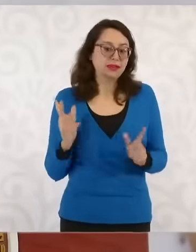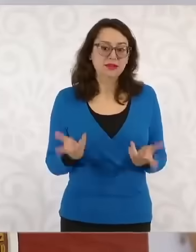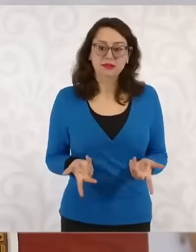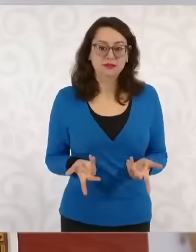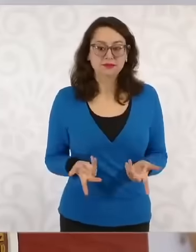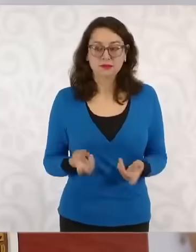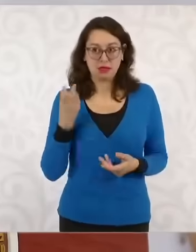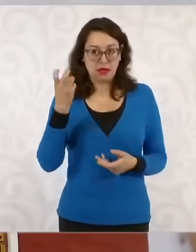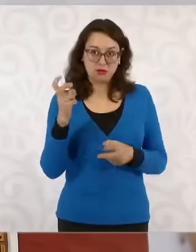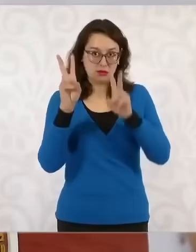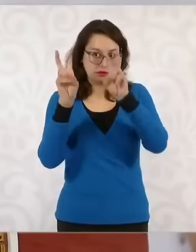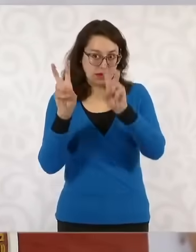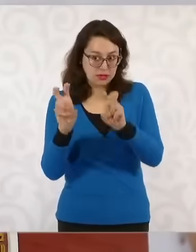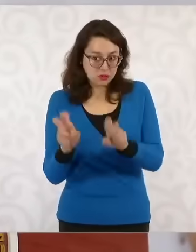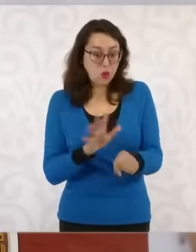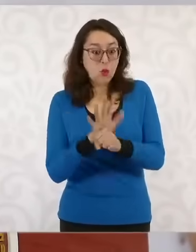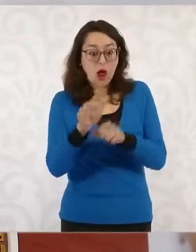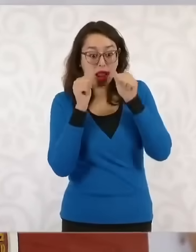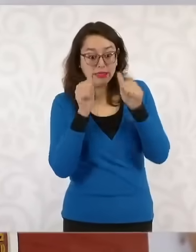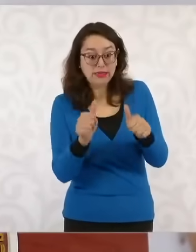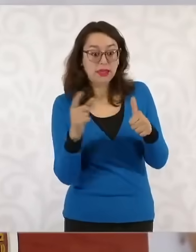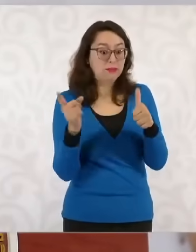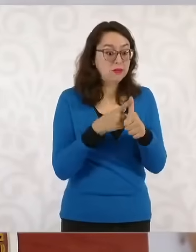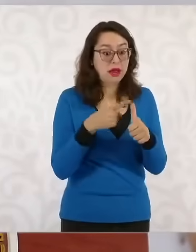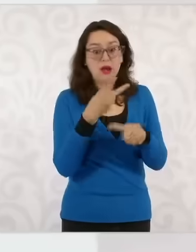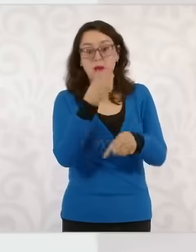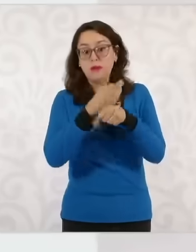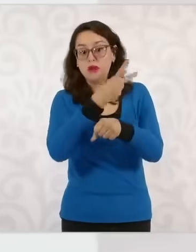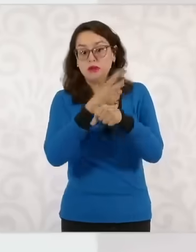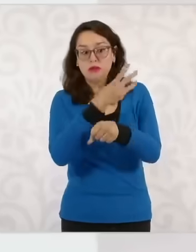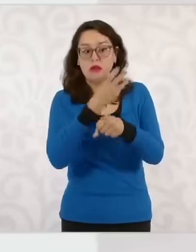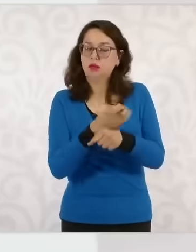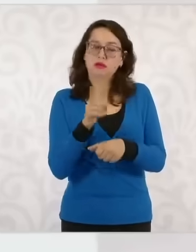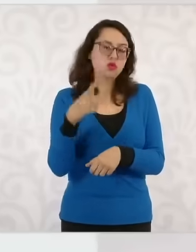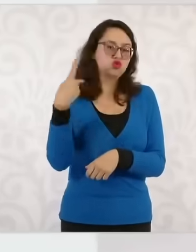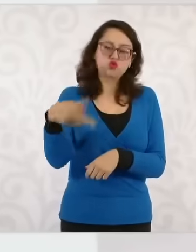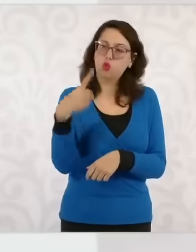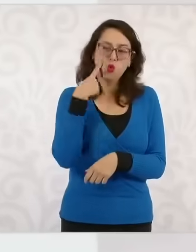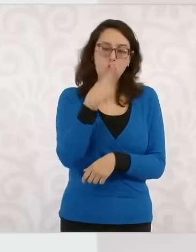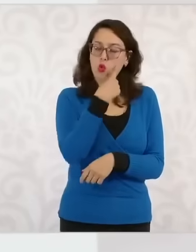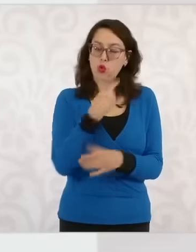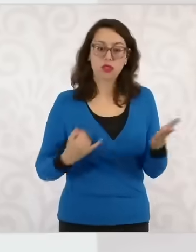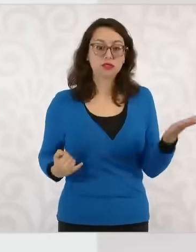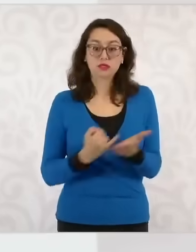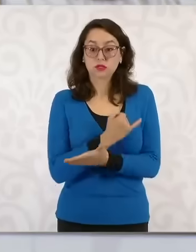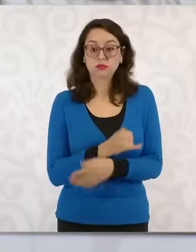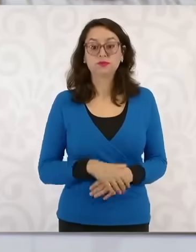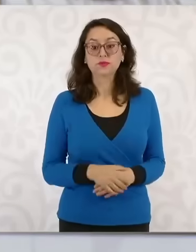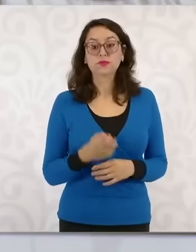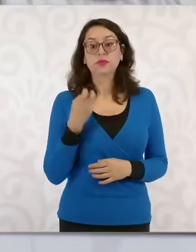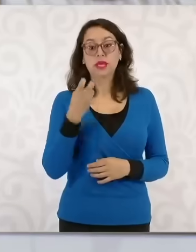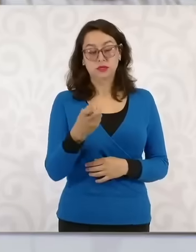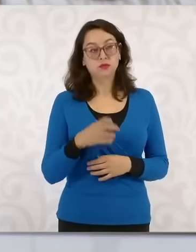definir pues que cuáles son las prioridades y a revisar. Yo pienso que es una opinión personal,